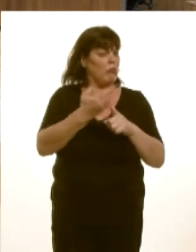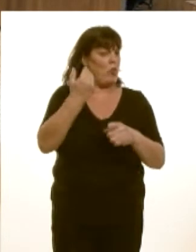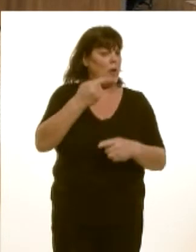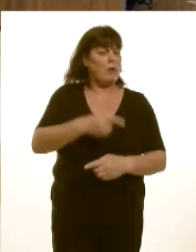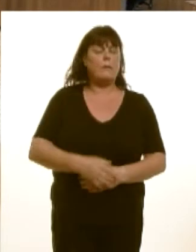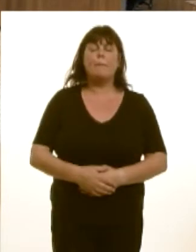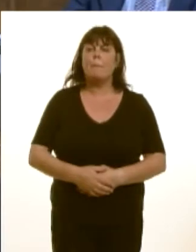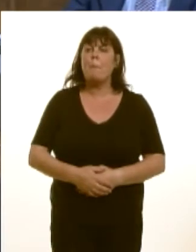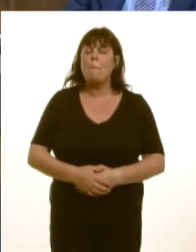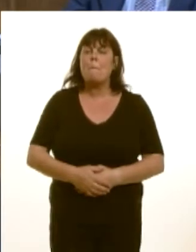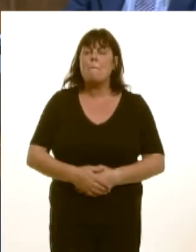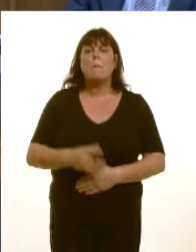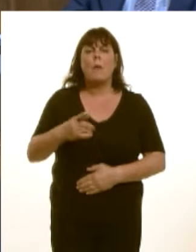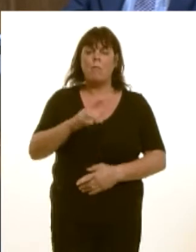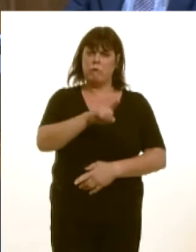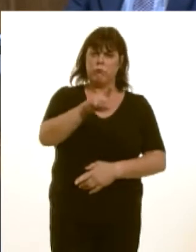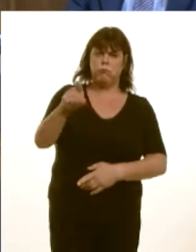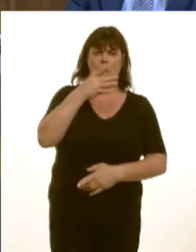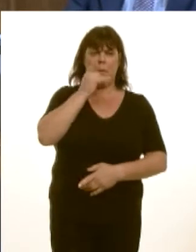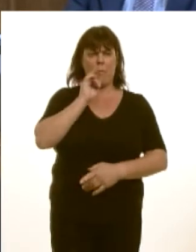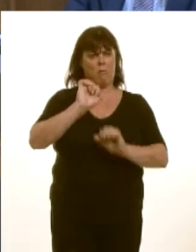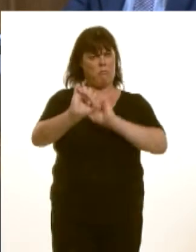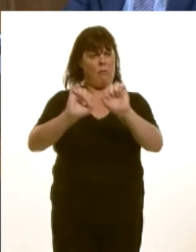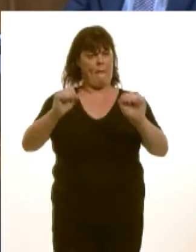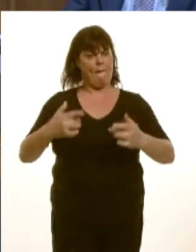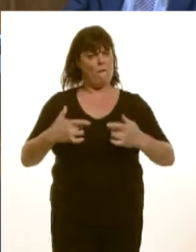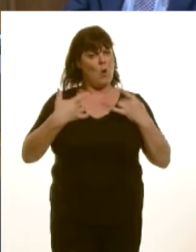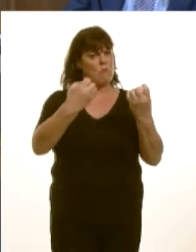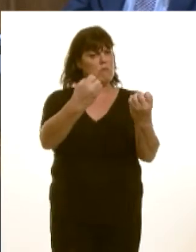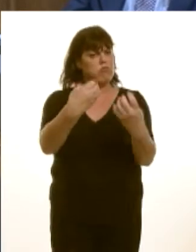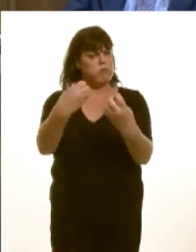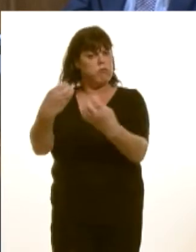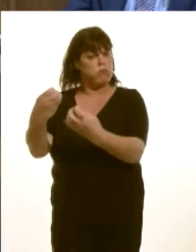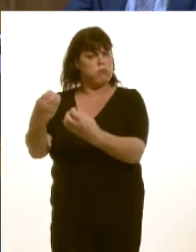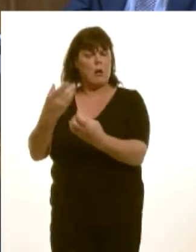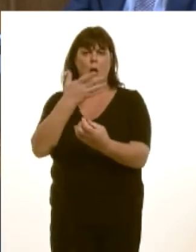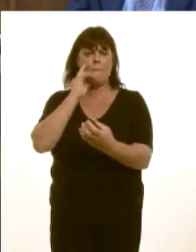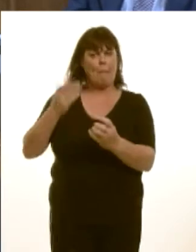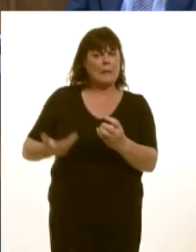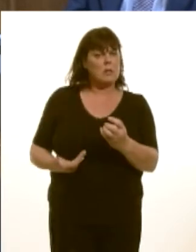a phob corff sy’n gysylltiedig â hwn, ac rydym yn mo’yn sicrhau bod y safonau’n